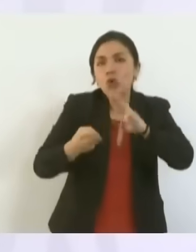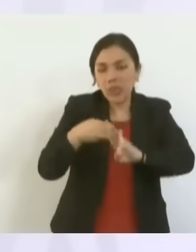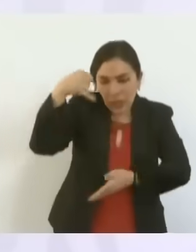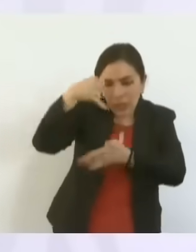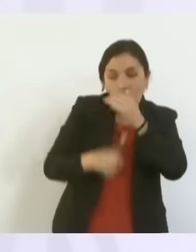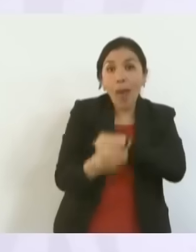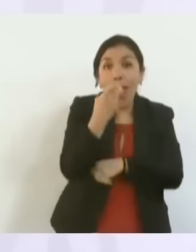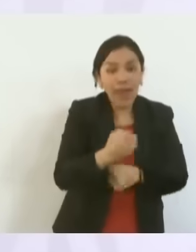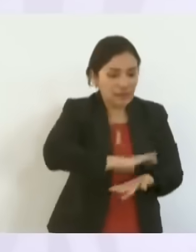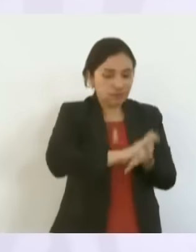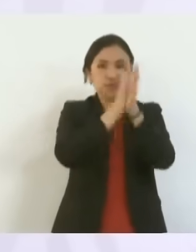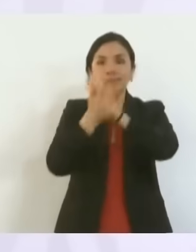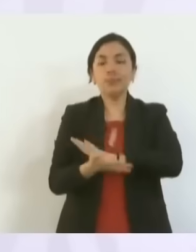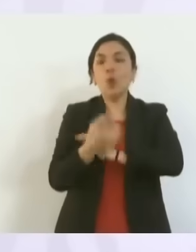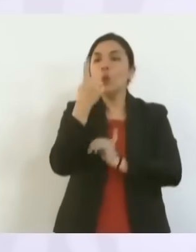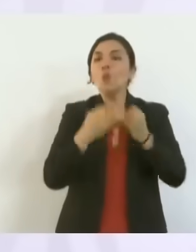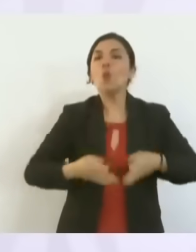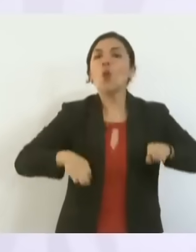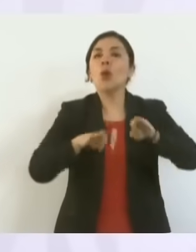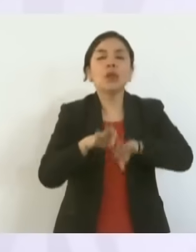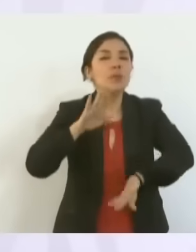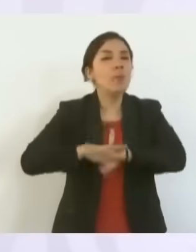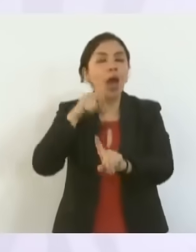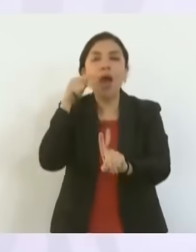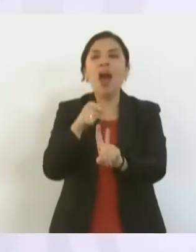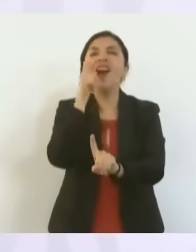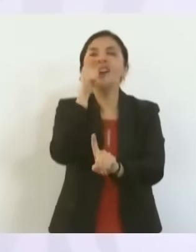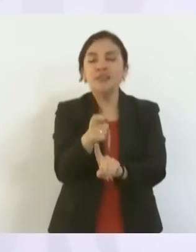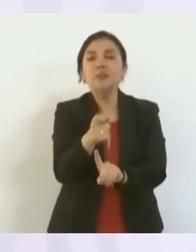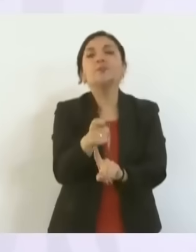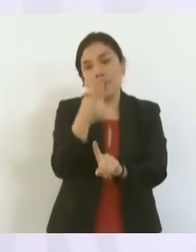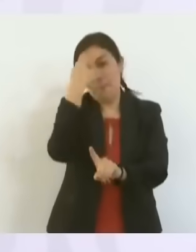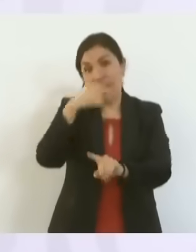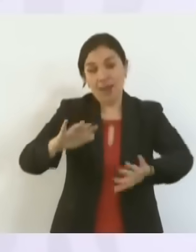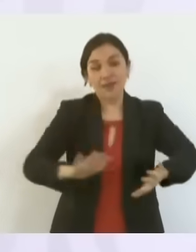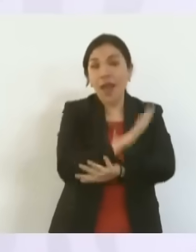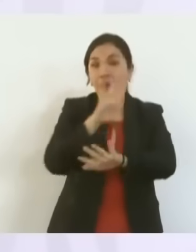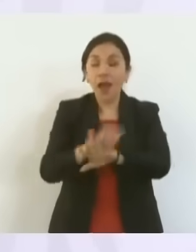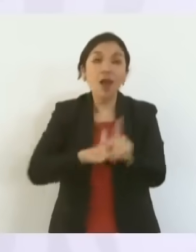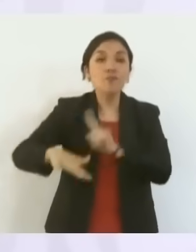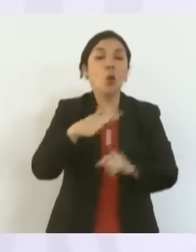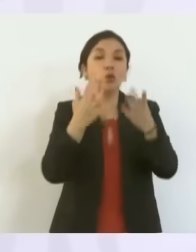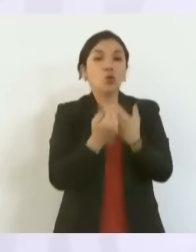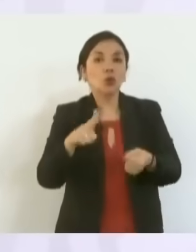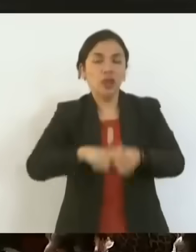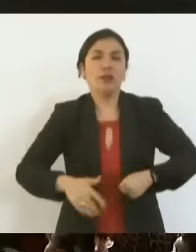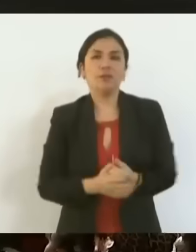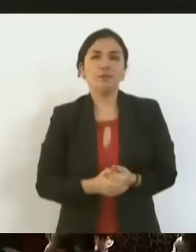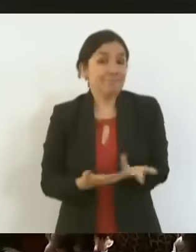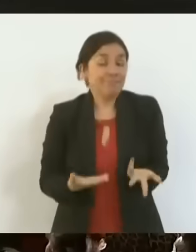sin duda, en herramientas esenciales de transformación social, porque es justamente